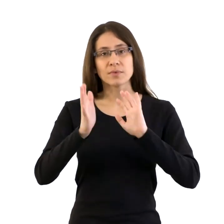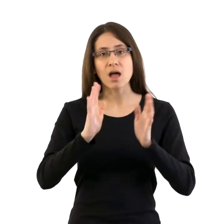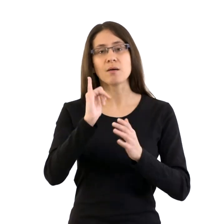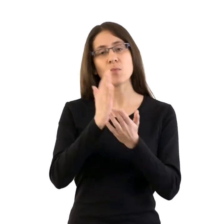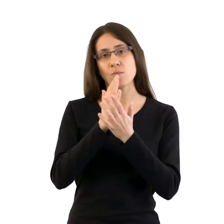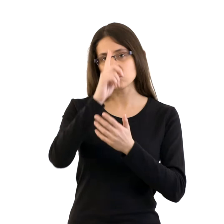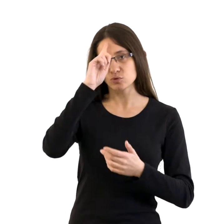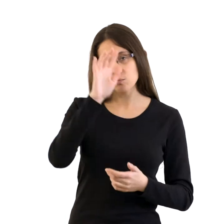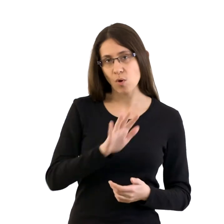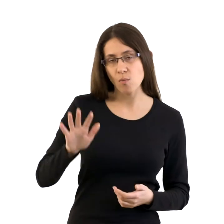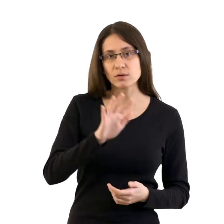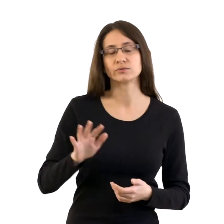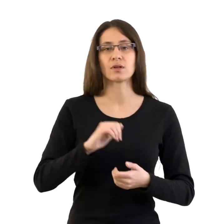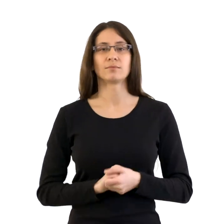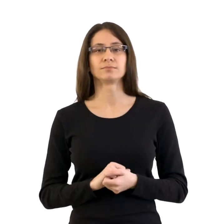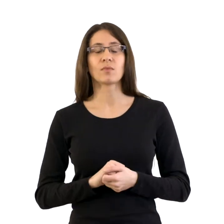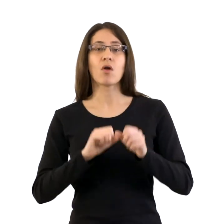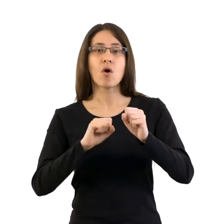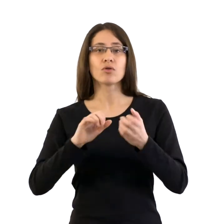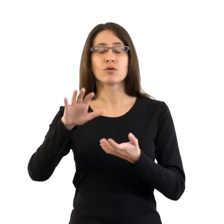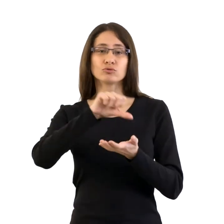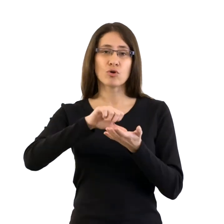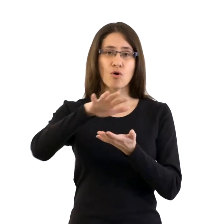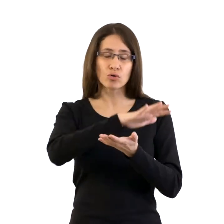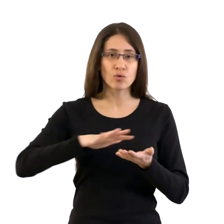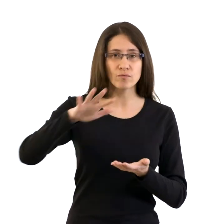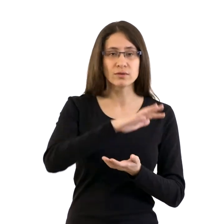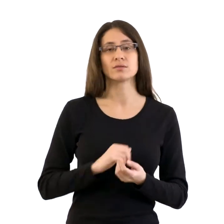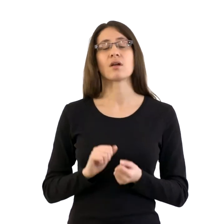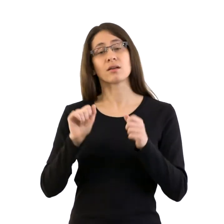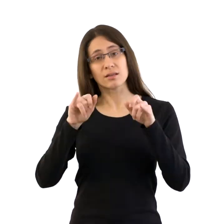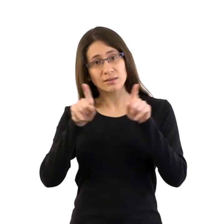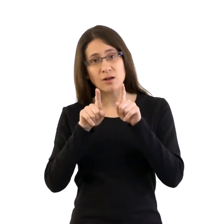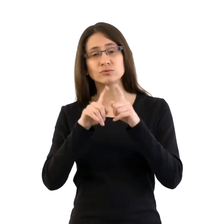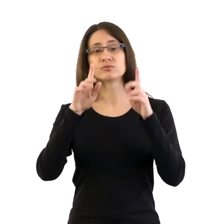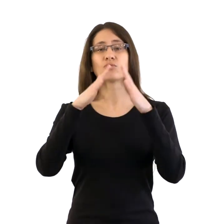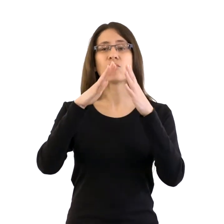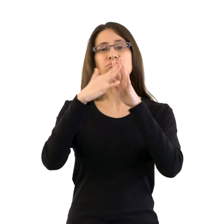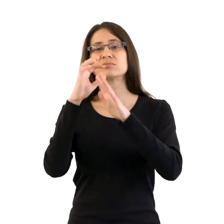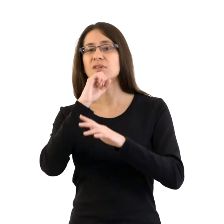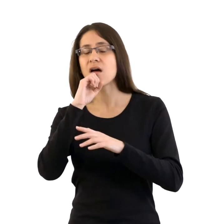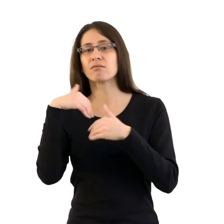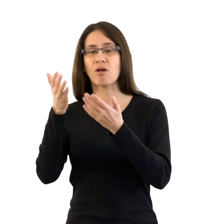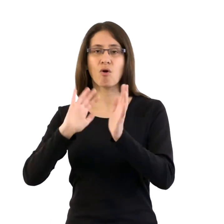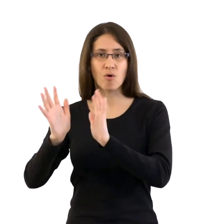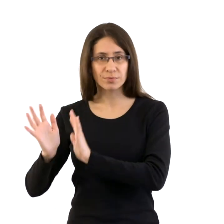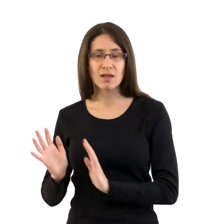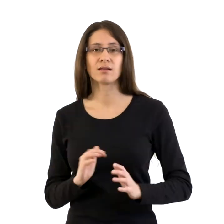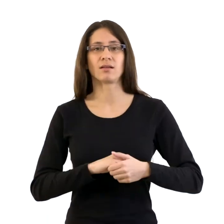opieka i pomoc społeczna, ochrona środowiska oraz opieka nad zabytkami.